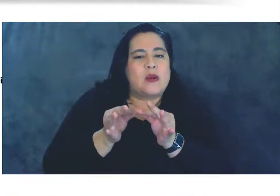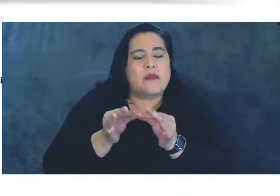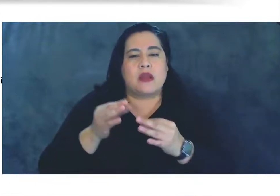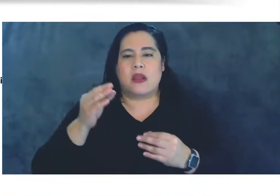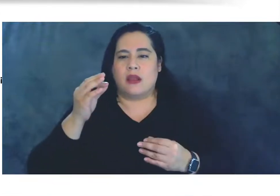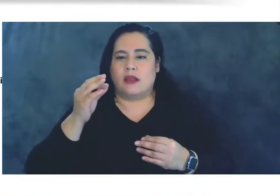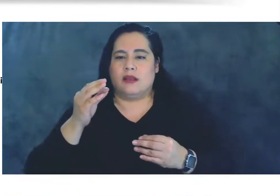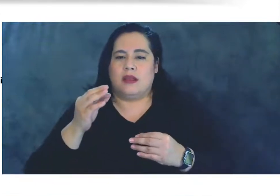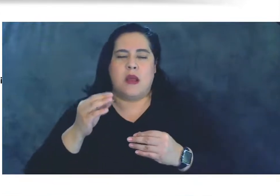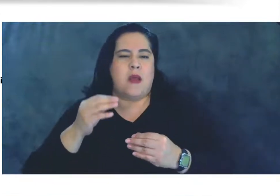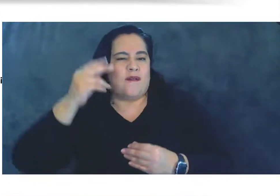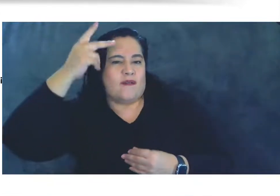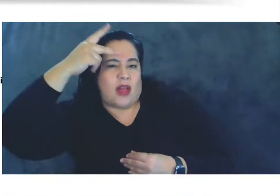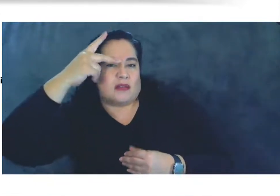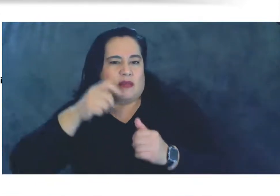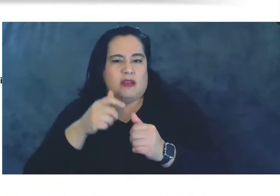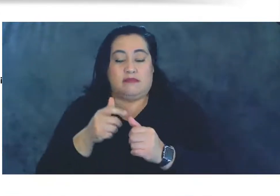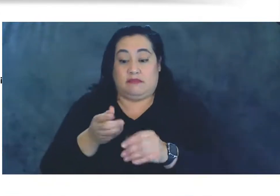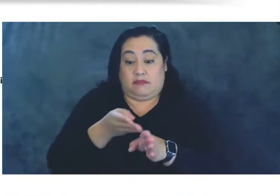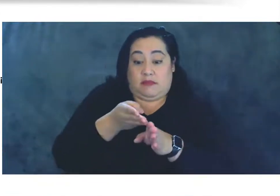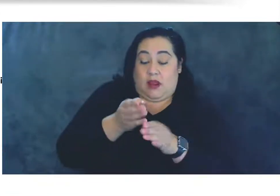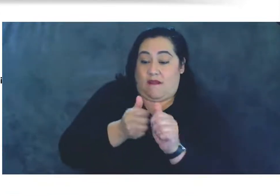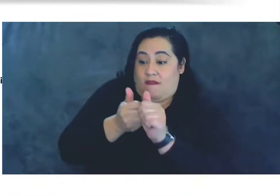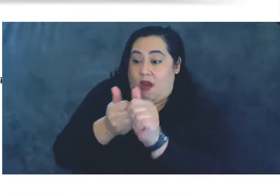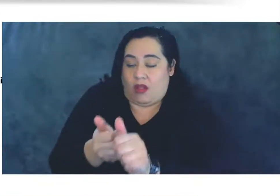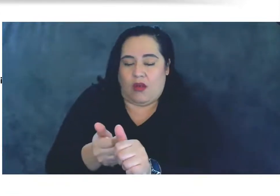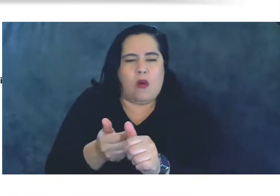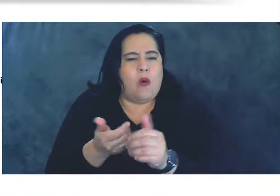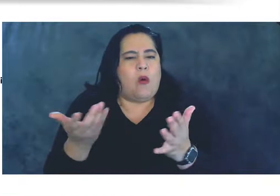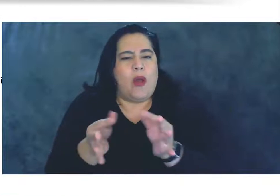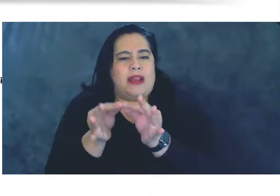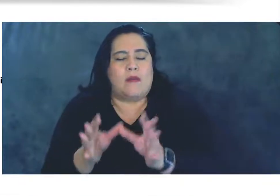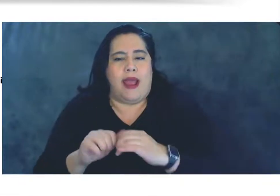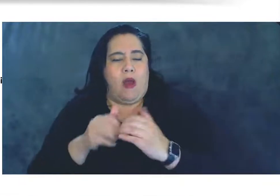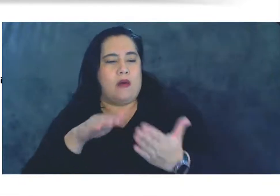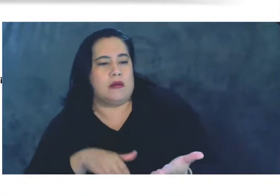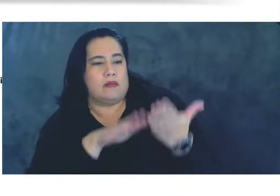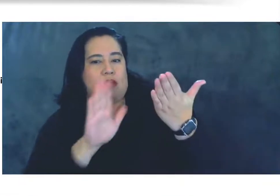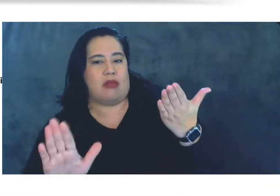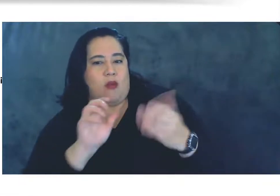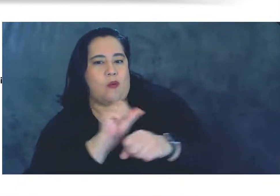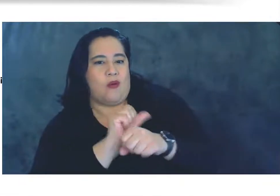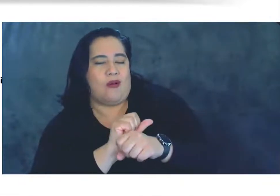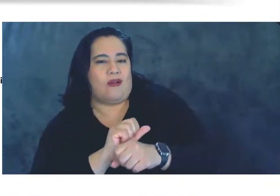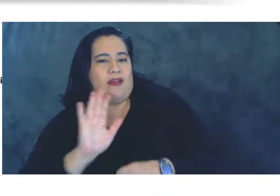está siguiendo actualmente? Y la filosofía detrás cómo aborda su trabajo el intérprete?